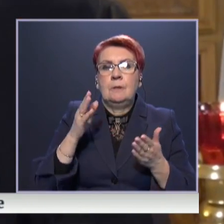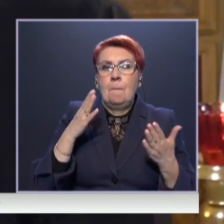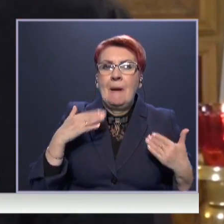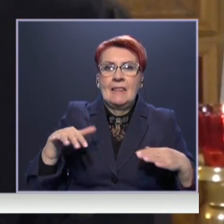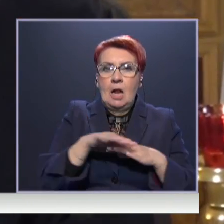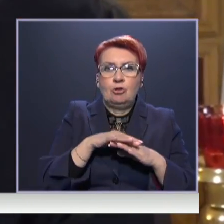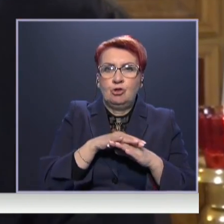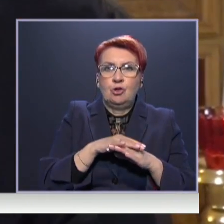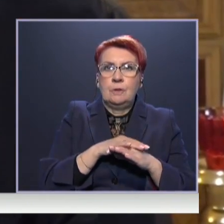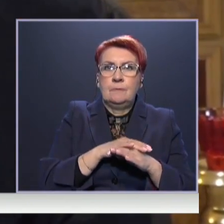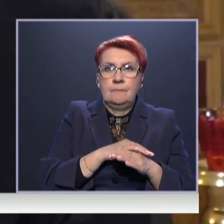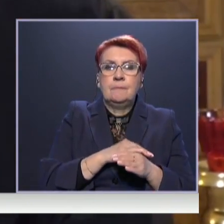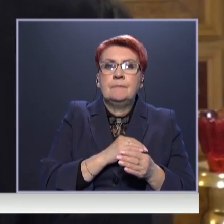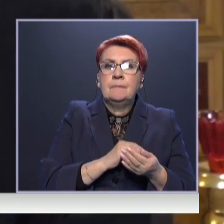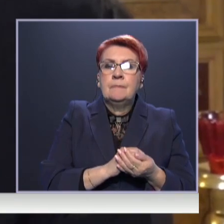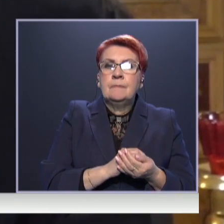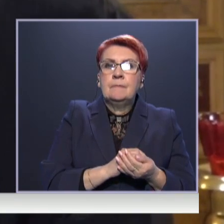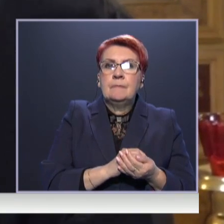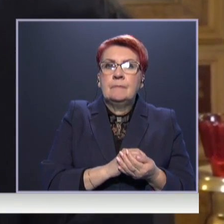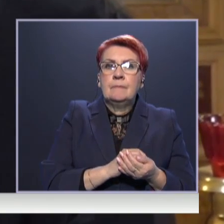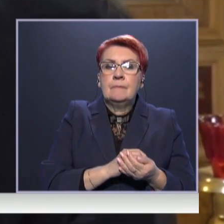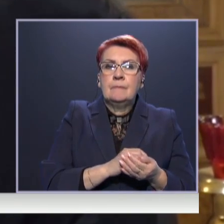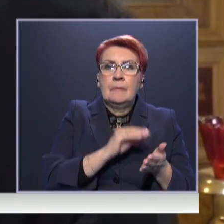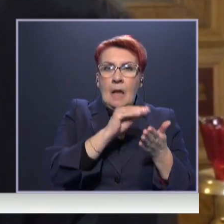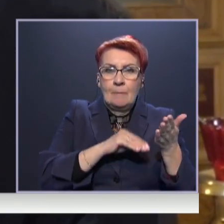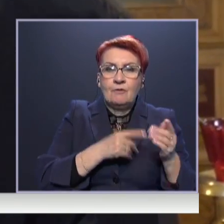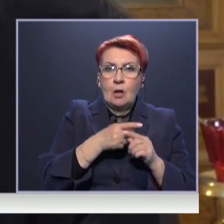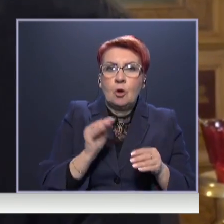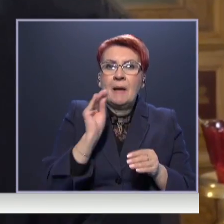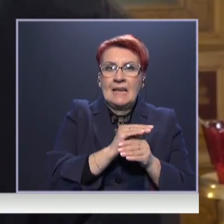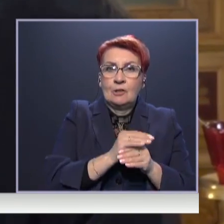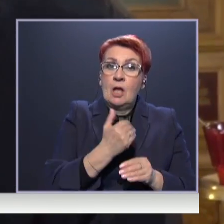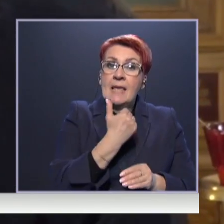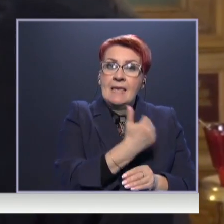обличительное письмо в котором критикует его позицию